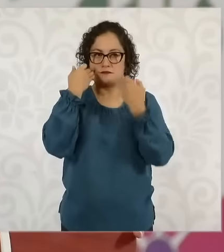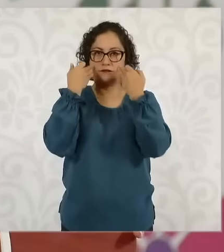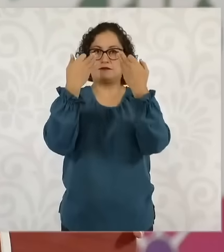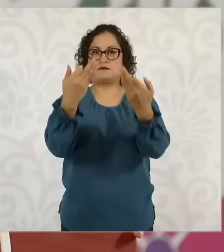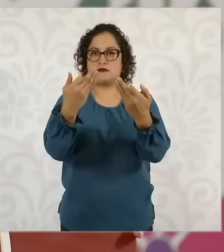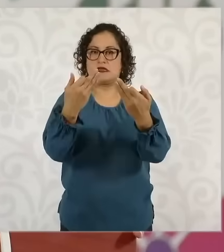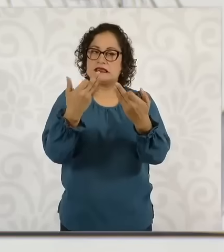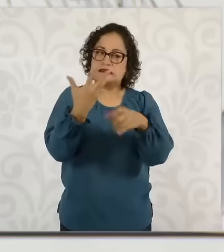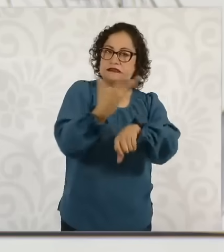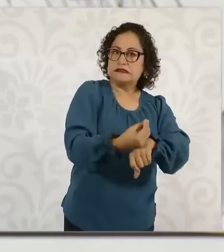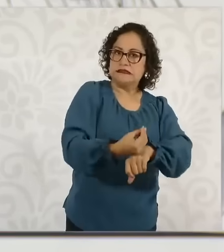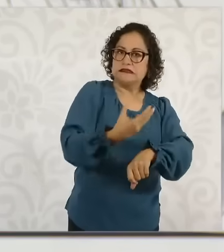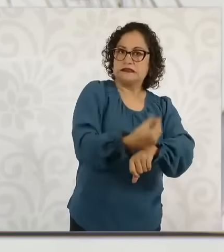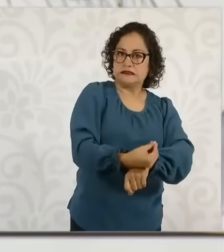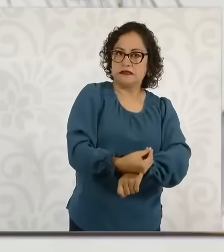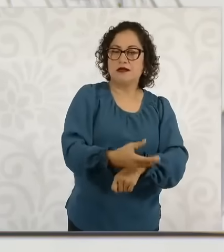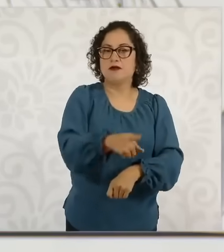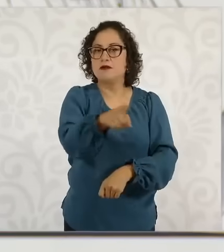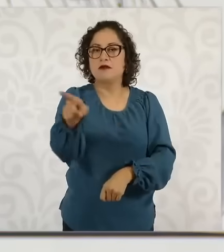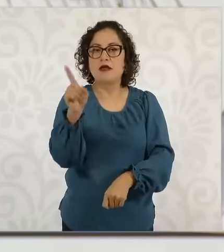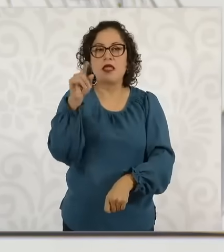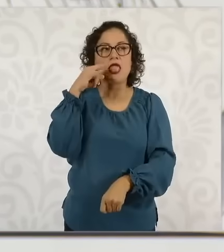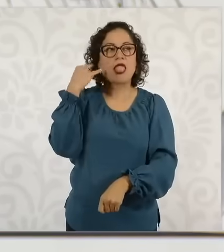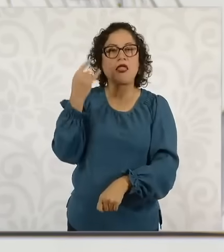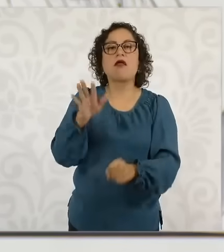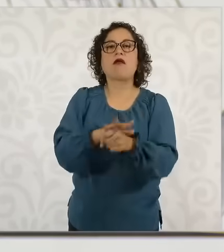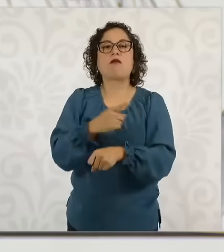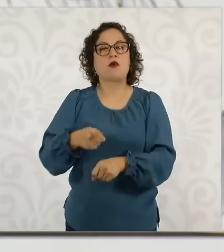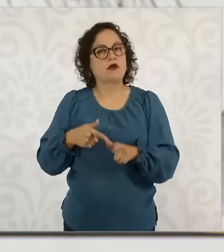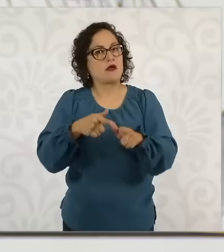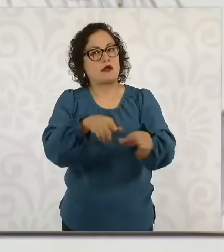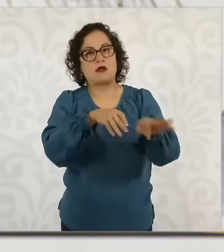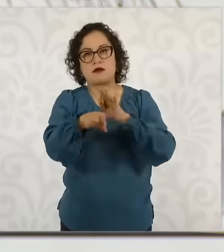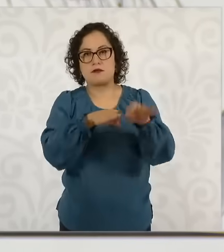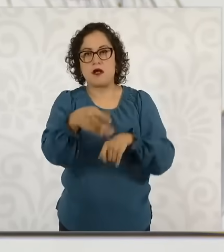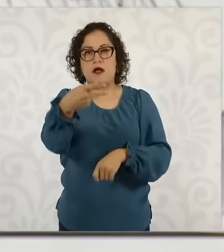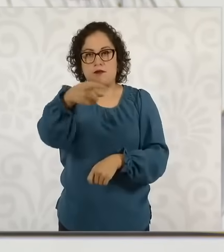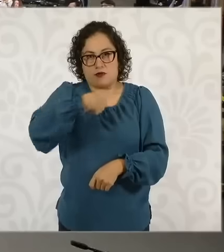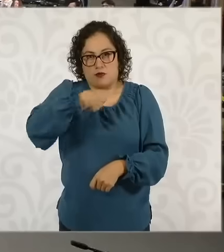siguió funcionando, pero fue una intervención muy importante. Me tocó a ver si a ver si por